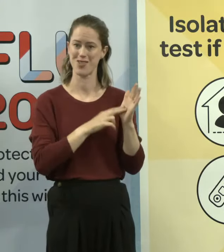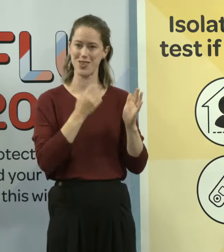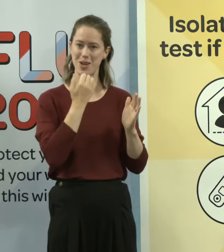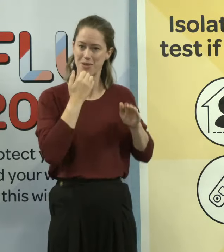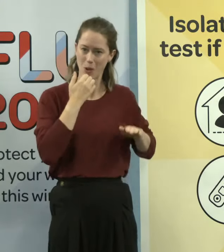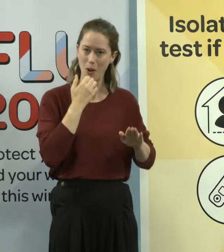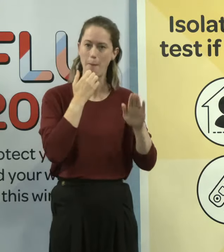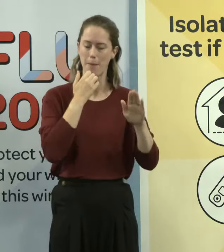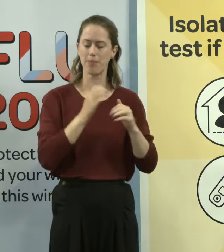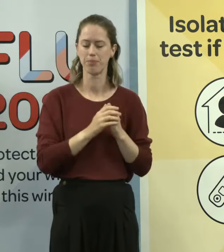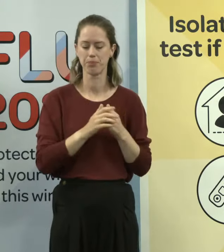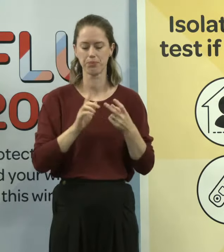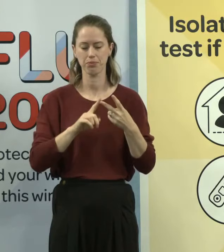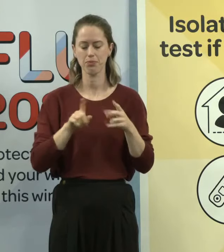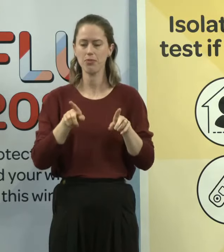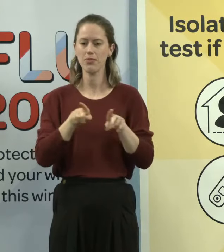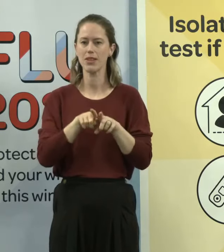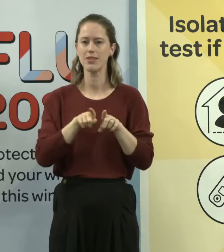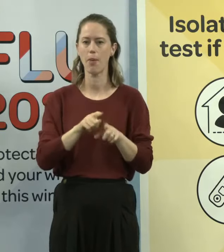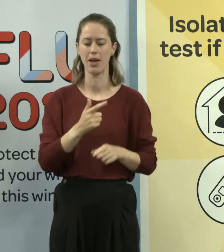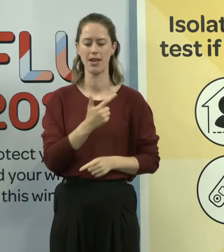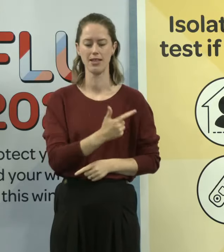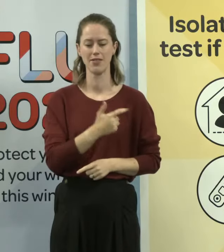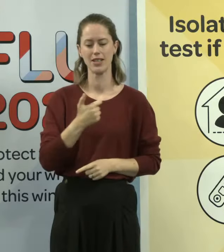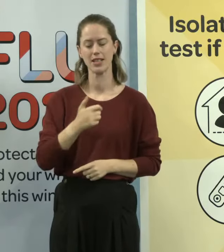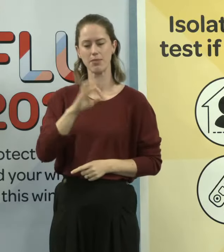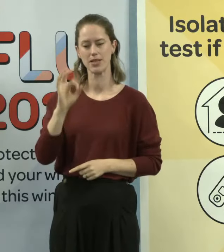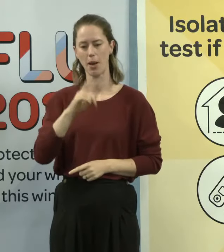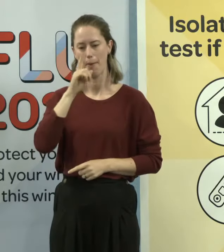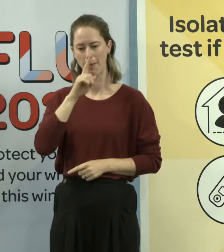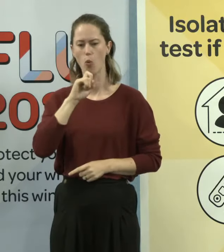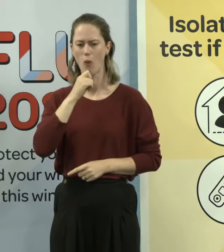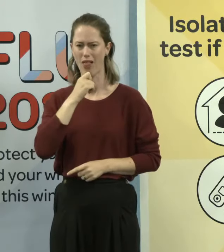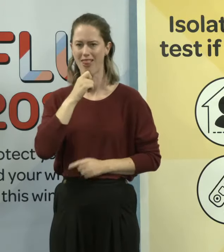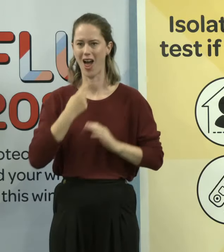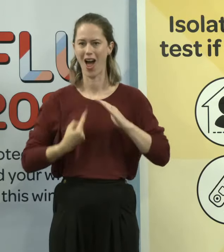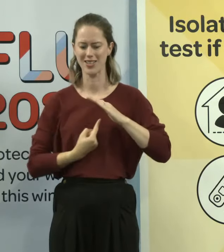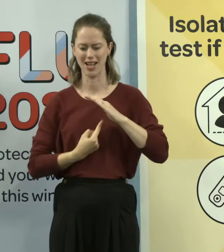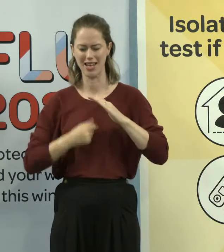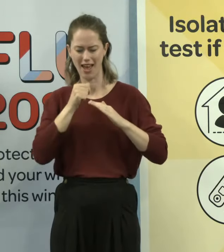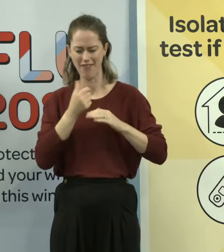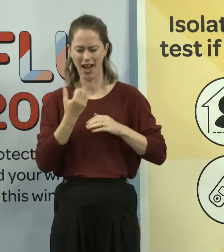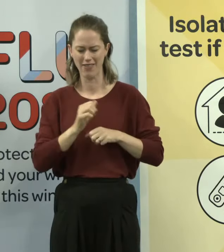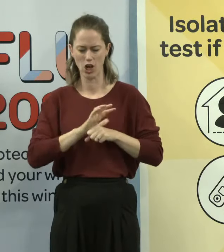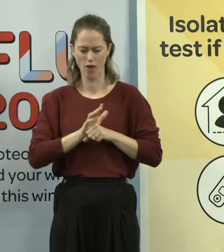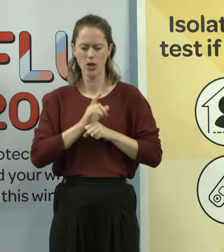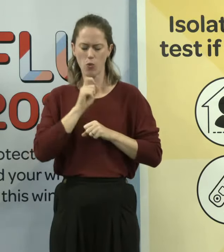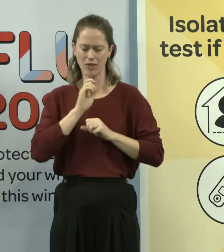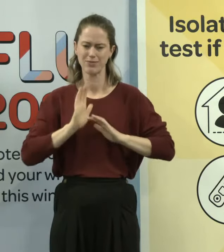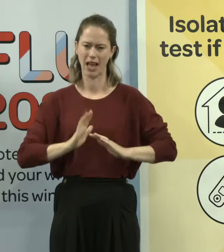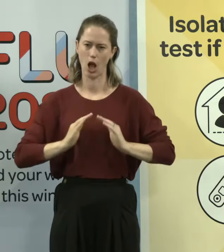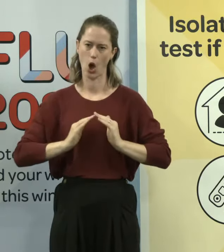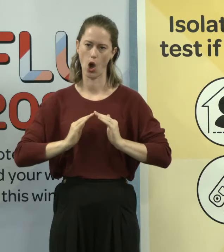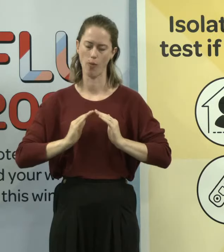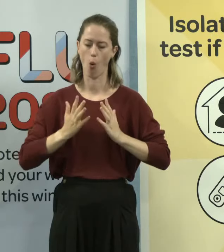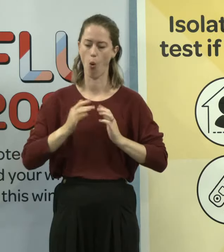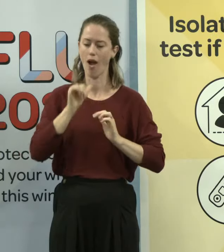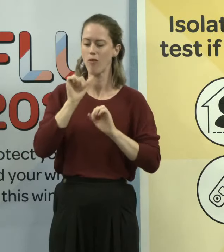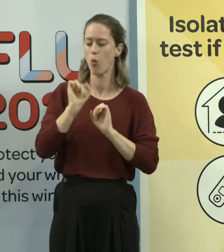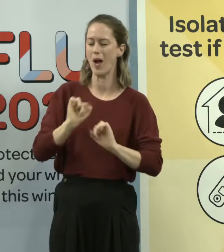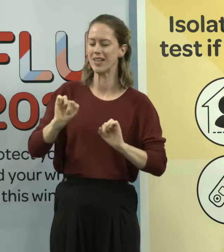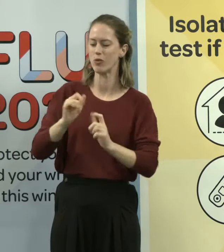te pai tatou e mate ana, e mate